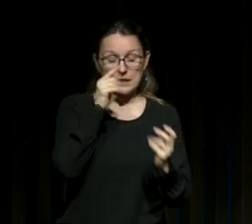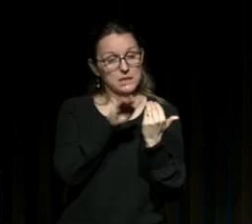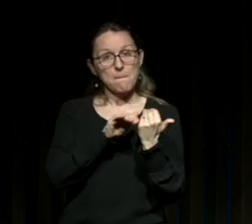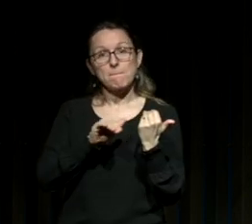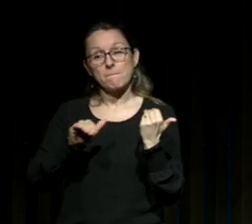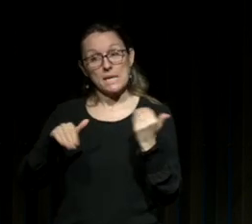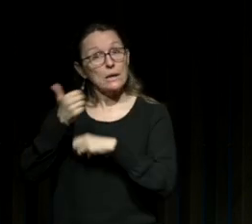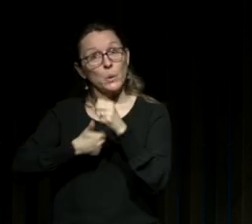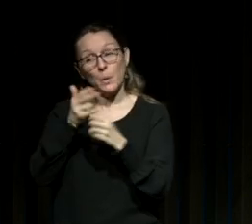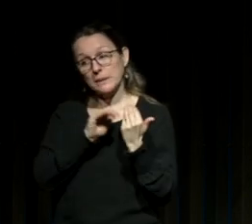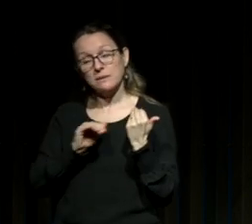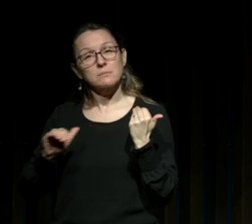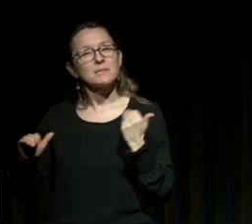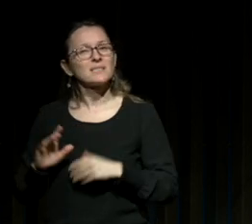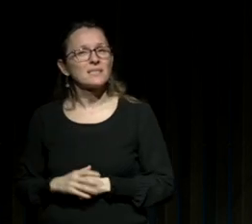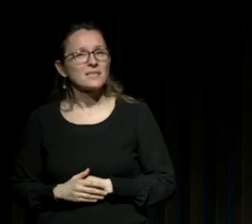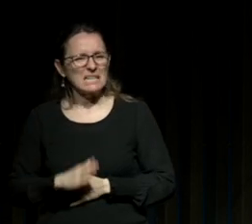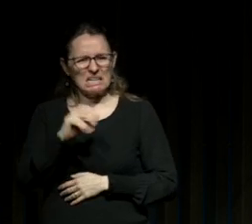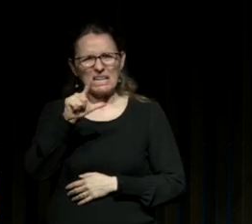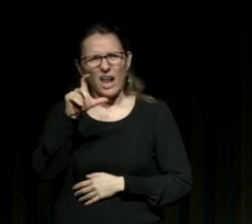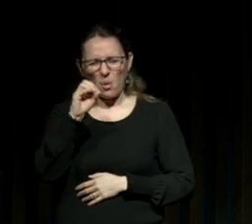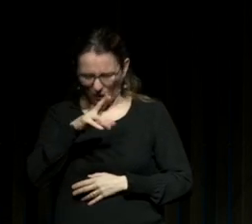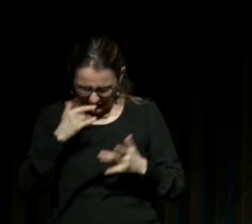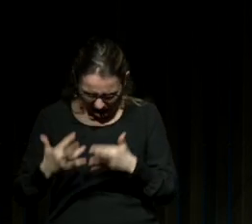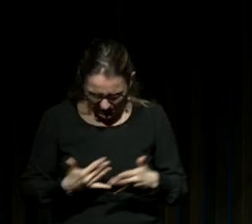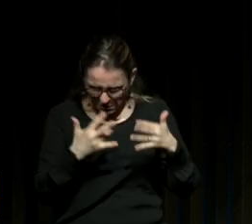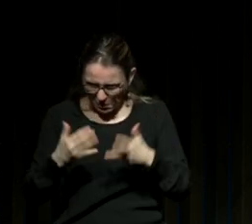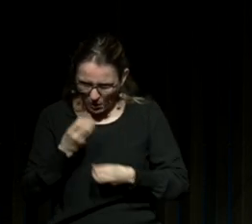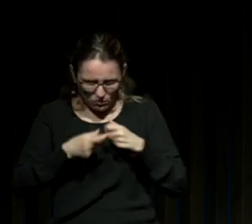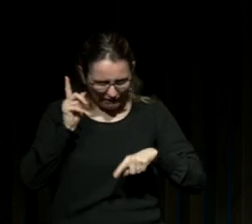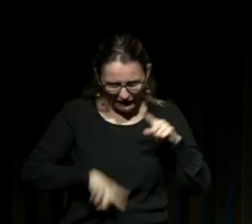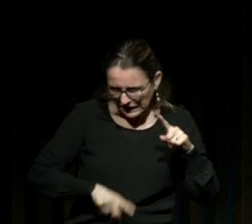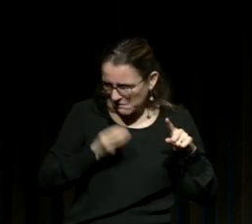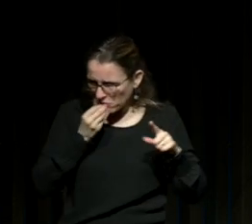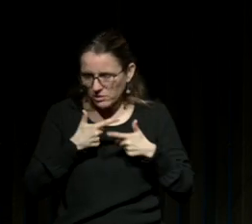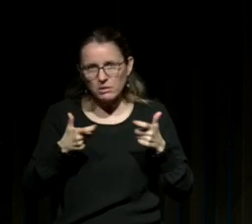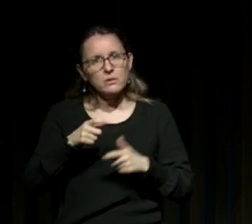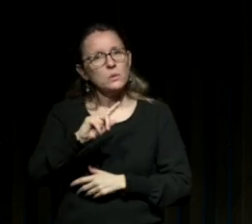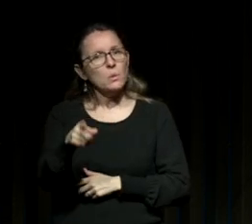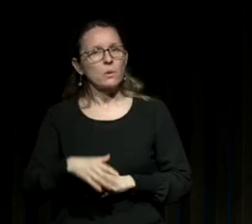s'agit pas de compter des calories d'interdire de il s'agit de revenir à la physiologie de la prise